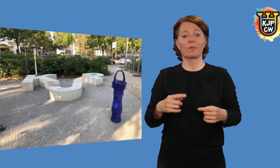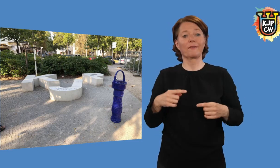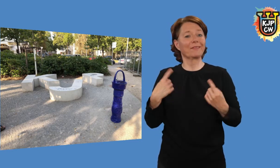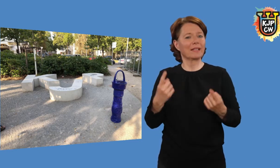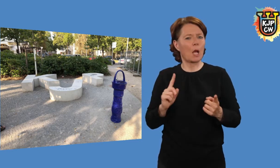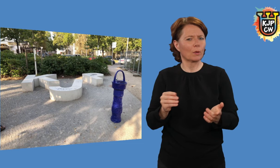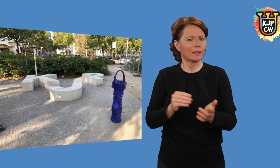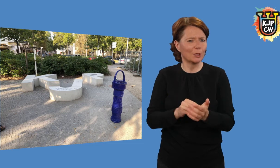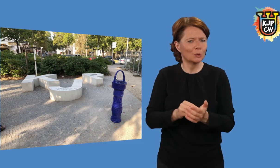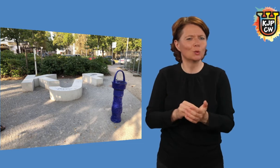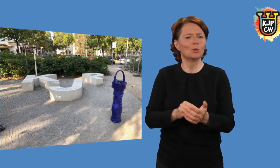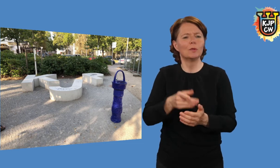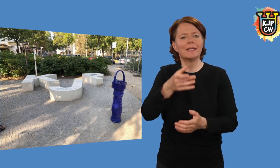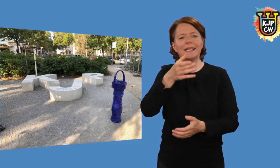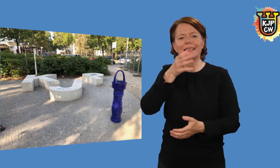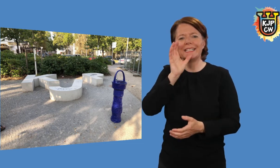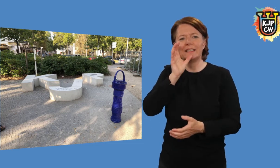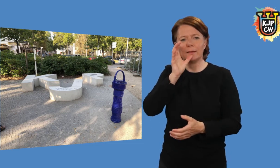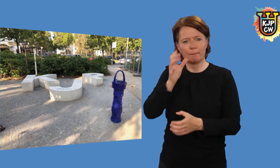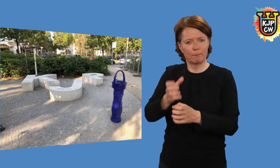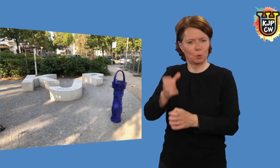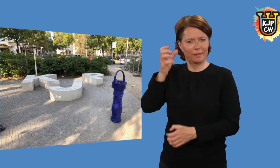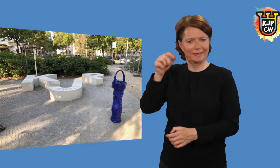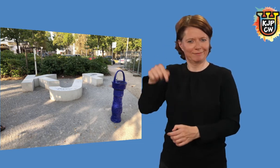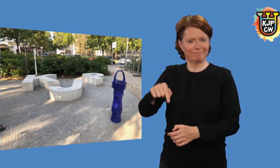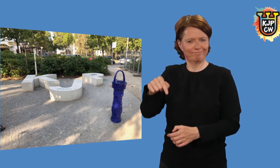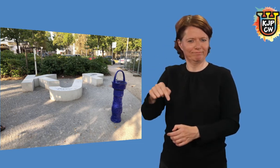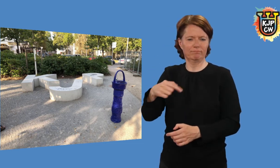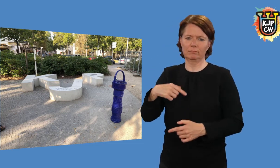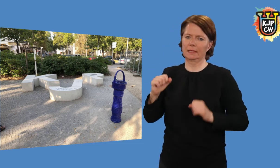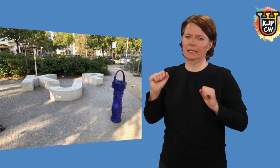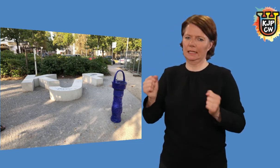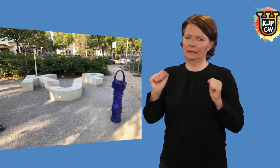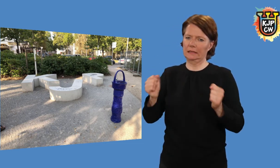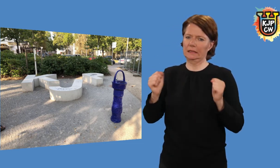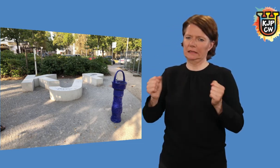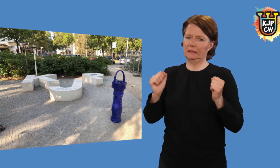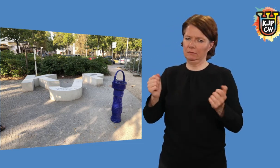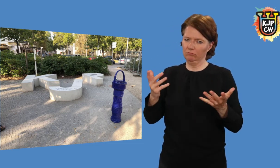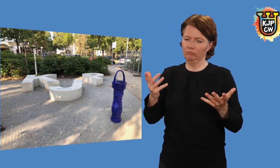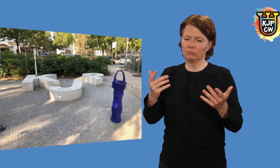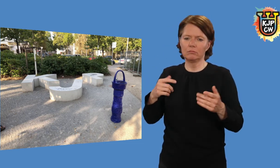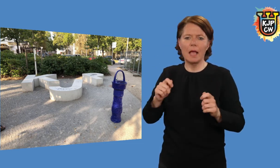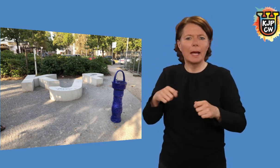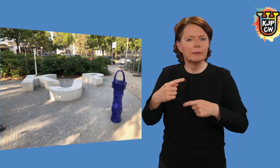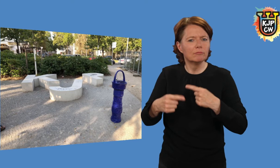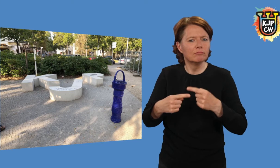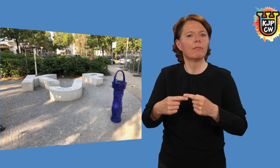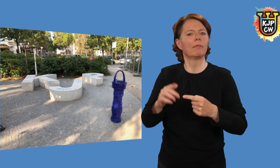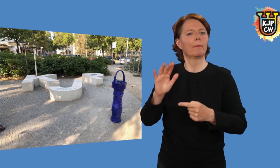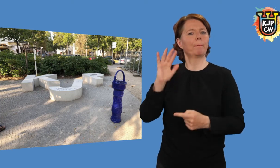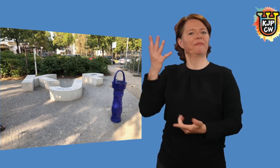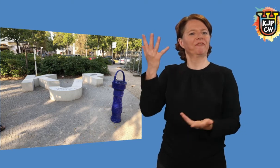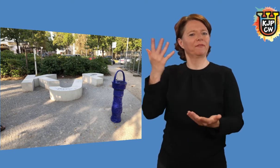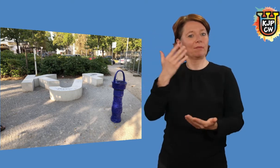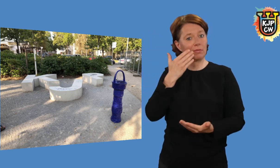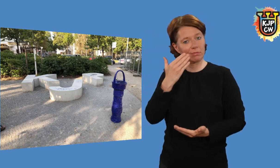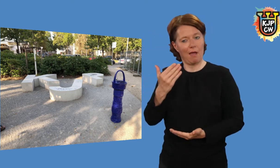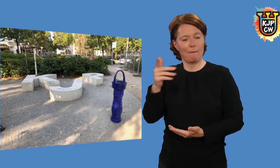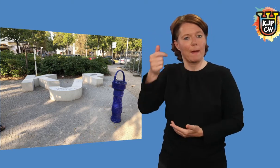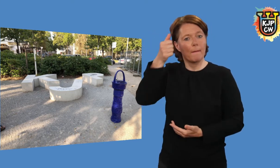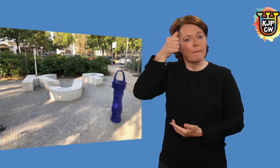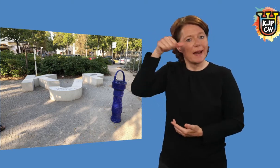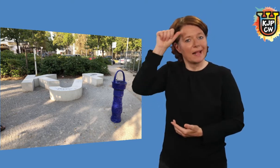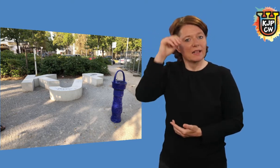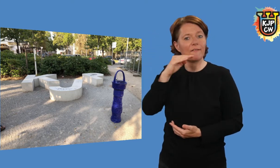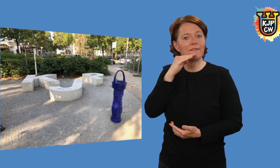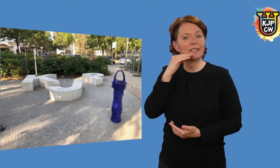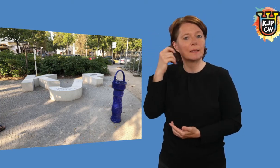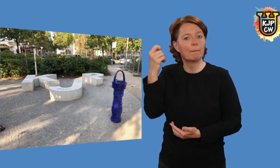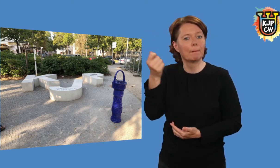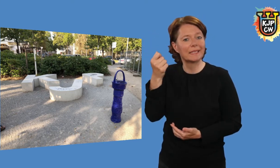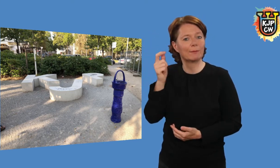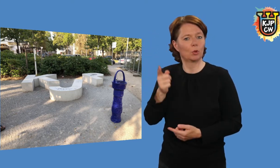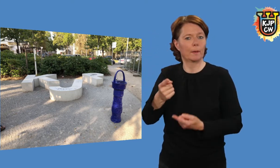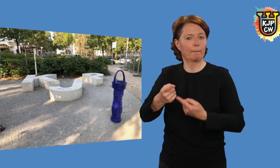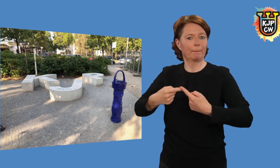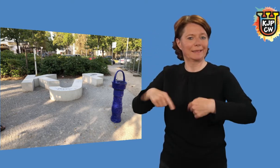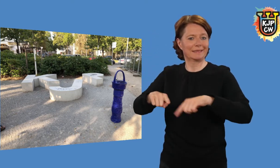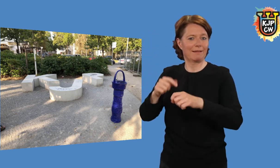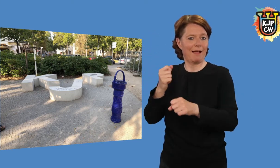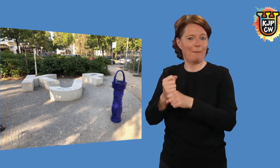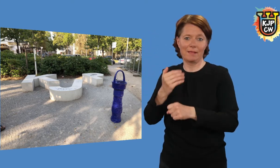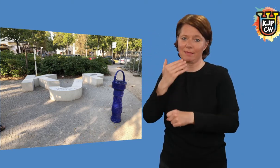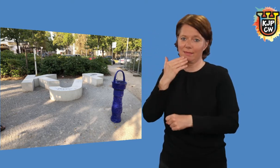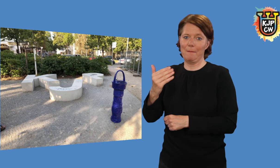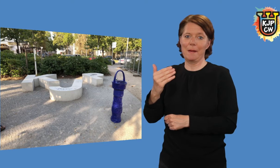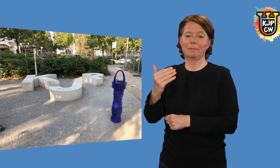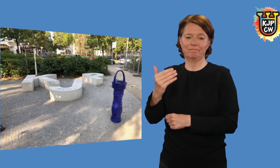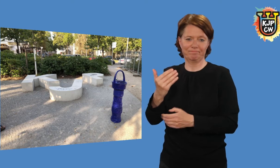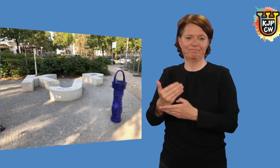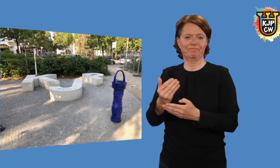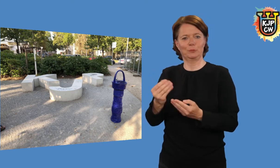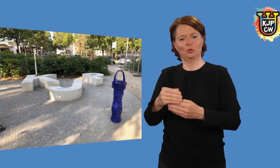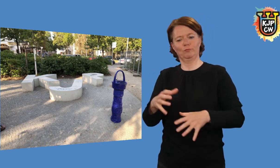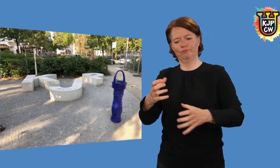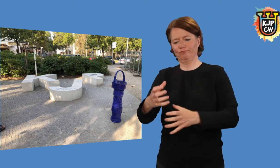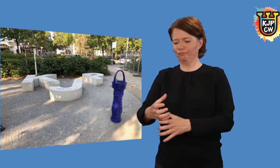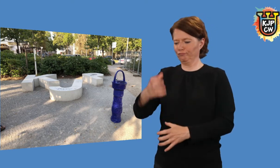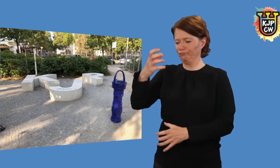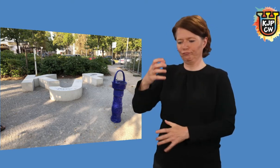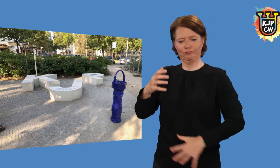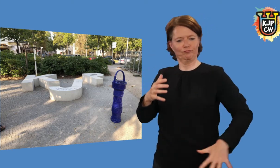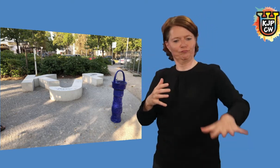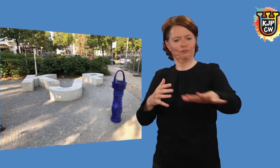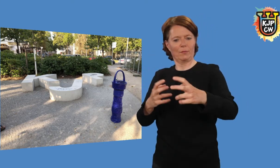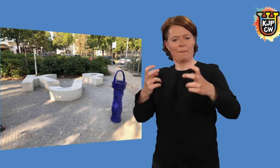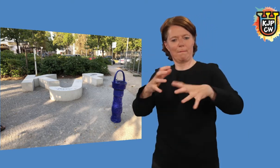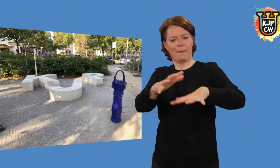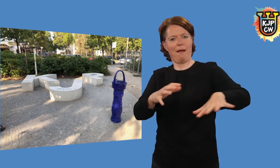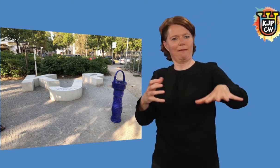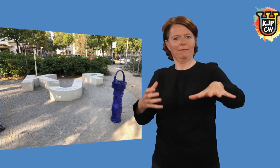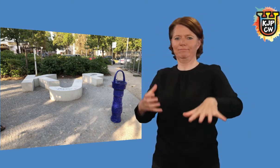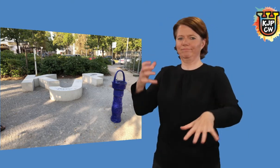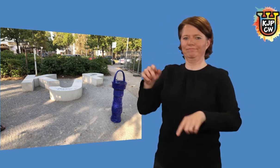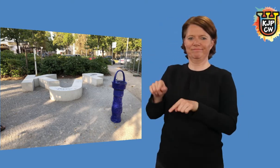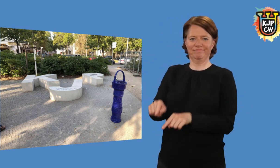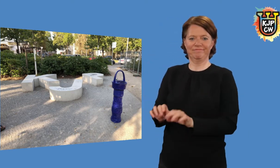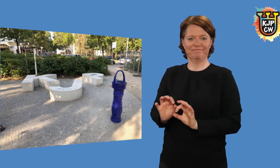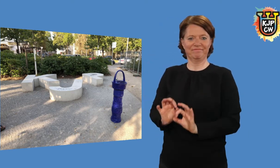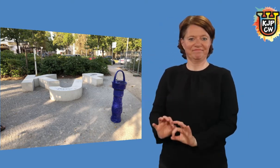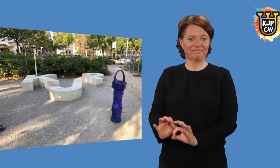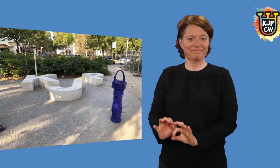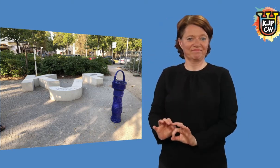Wir haben uns auch für einen Trinkbrunnen starkgemacht und nun sprudelt er dank der Berliner Wasserbetriebe und des Bezirksamtes direkt neben den drei Buchstaben.